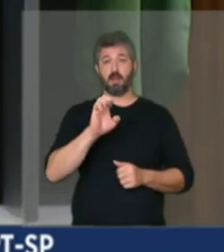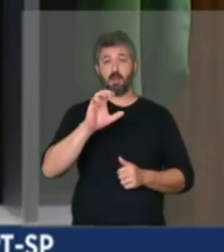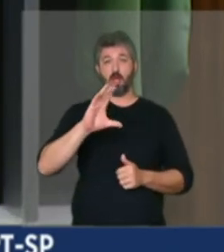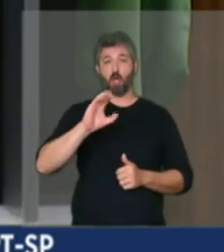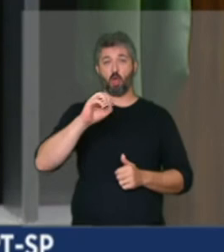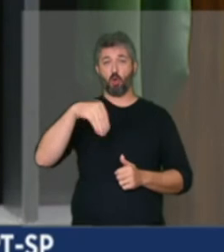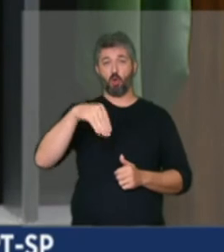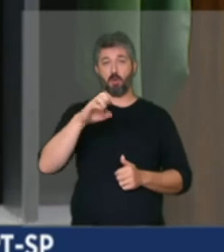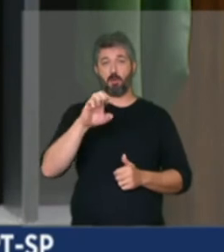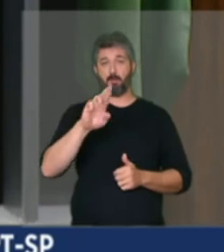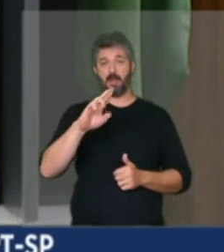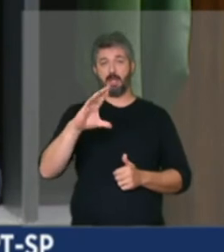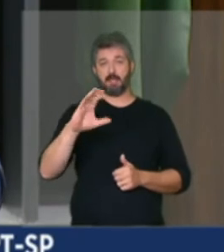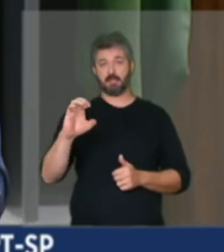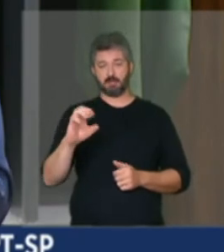PESSOAS. É POR ISSO QUE OS